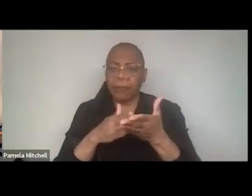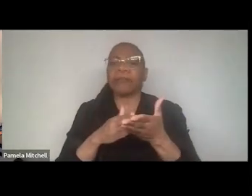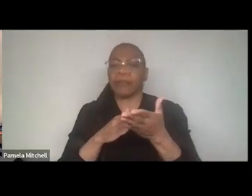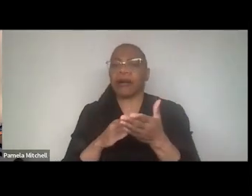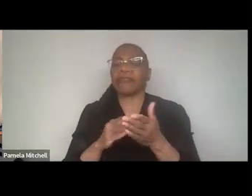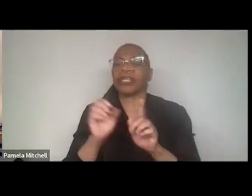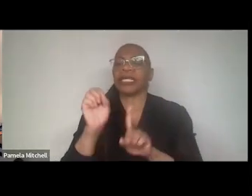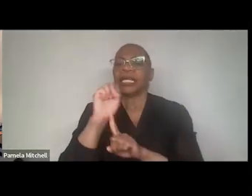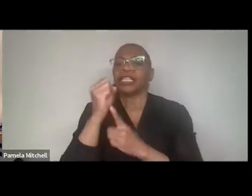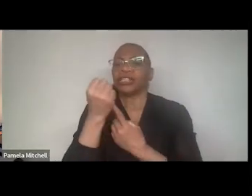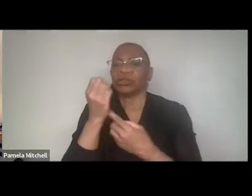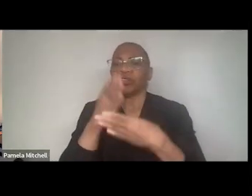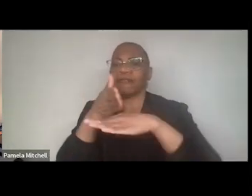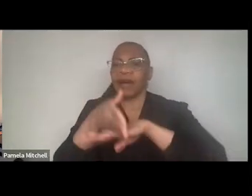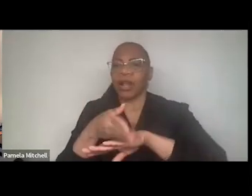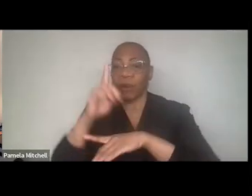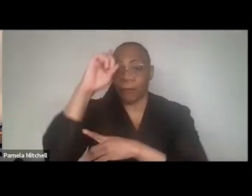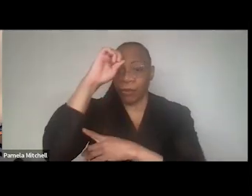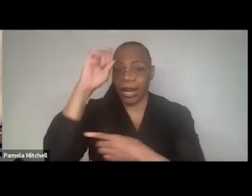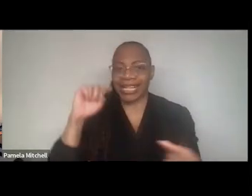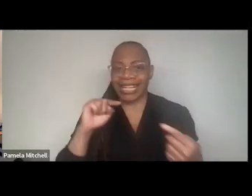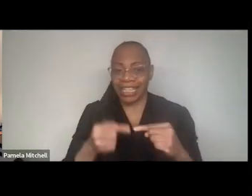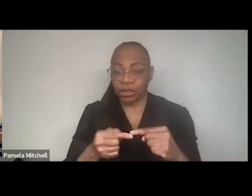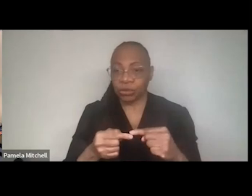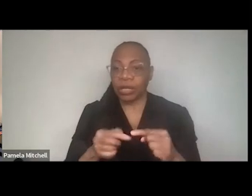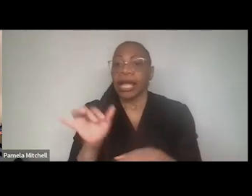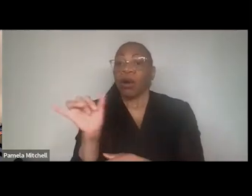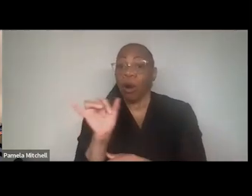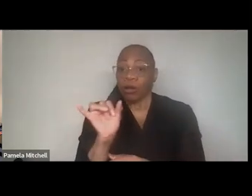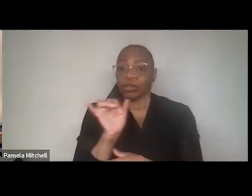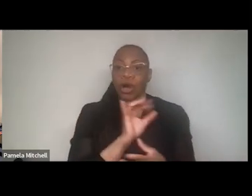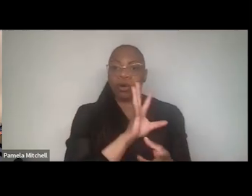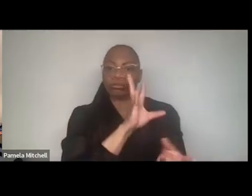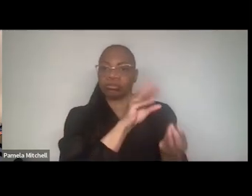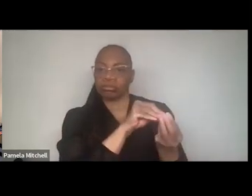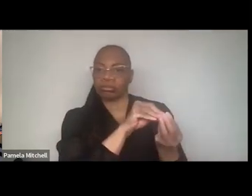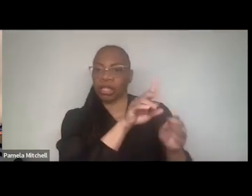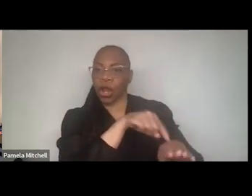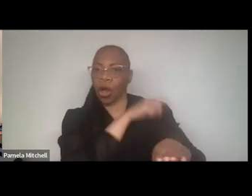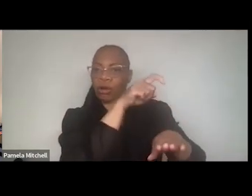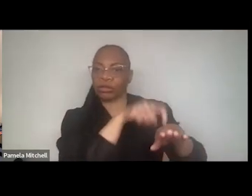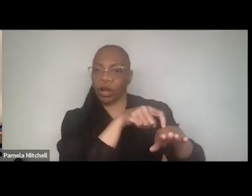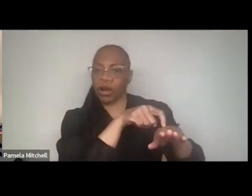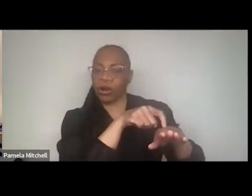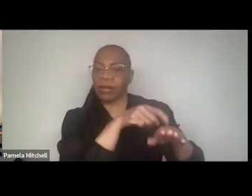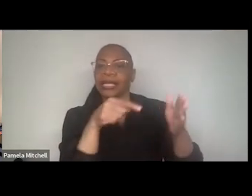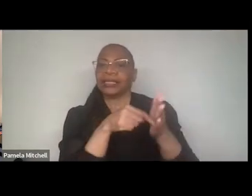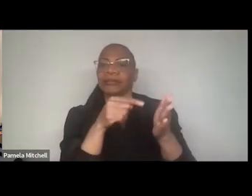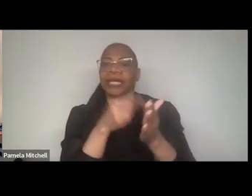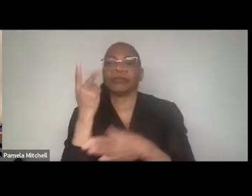Estos síntomas también pueden persistir a largo plazo. Al pensar en síntomas a largo plazo, verán algunos de los mismos desafíos.